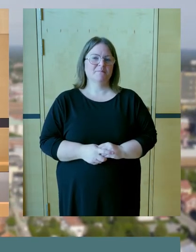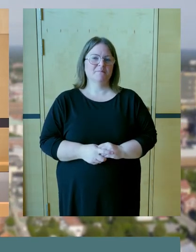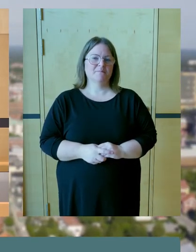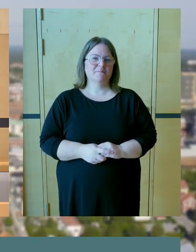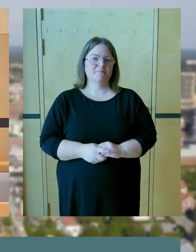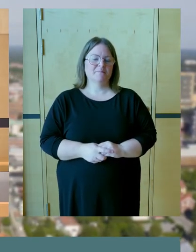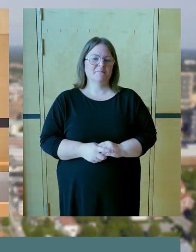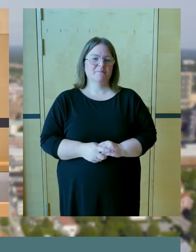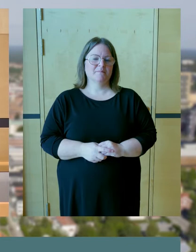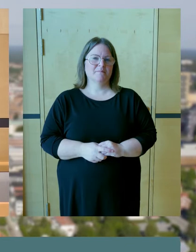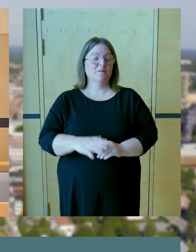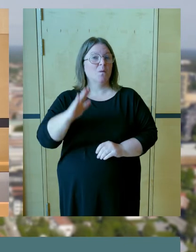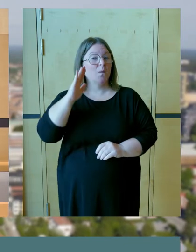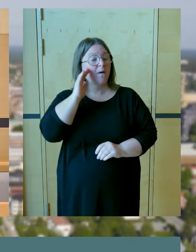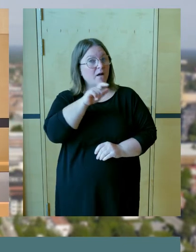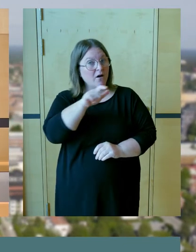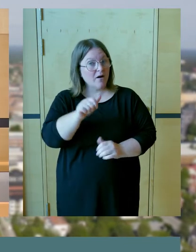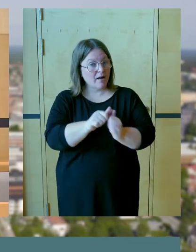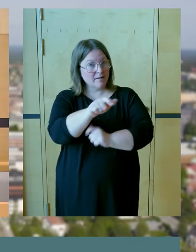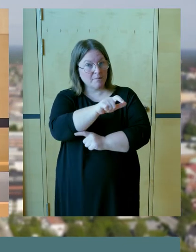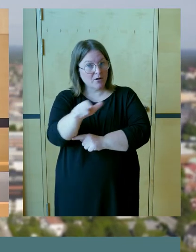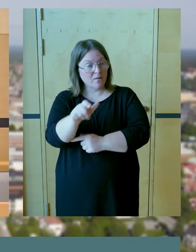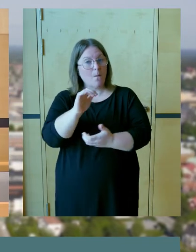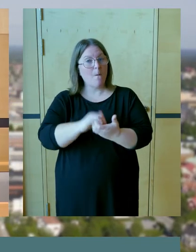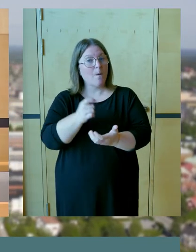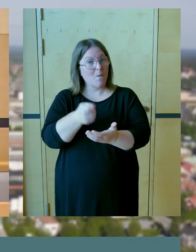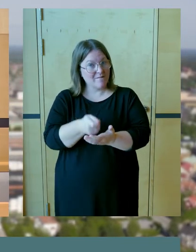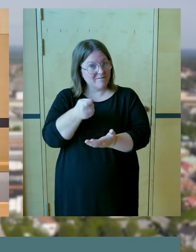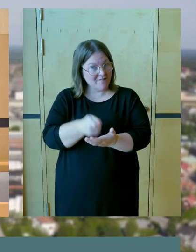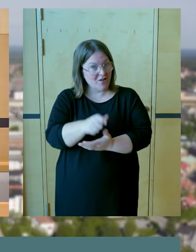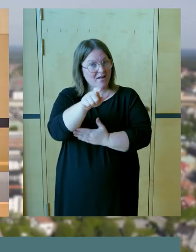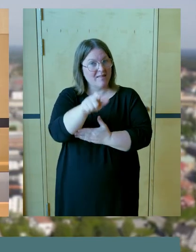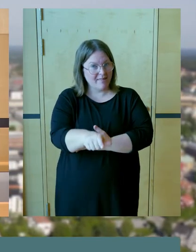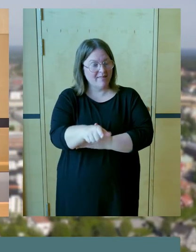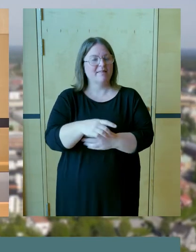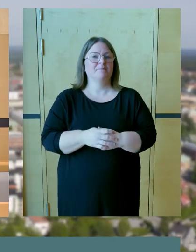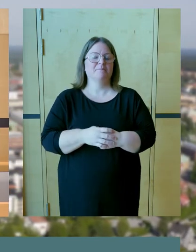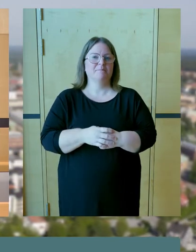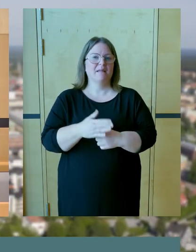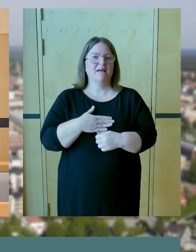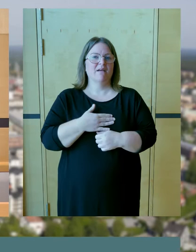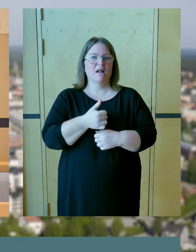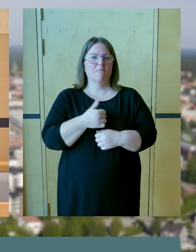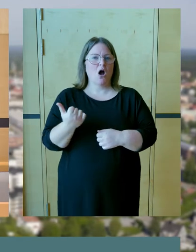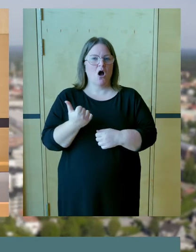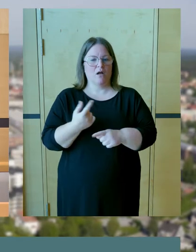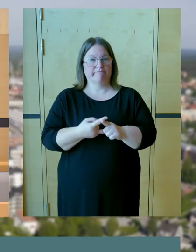Våra ledamöter Ordförande Jag vill bara göra ett klargörande här vad det gäller